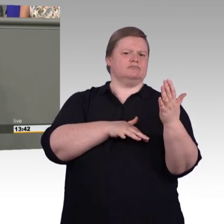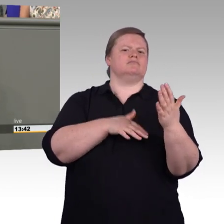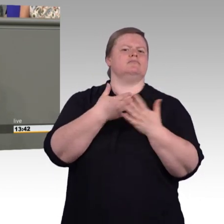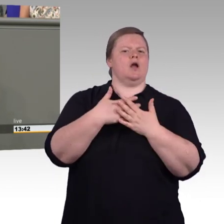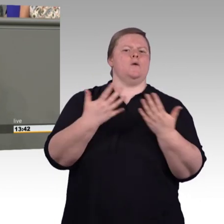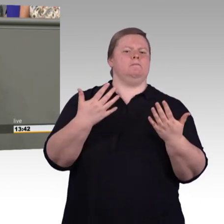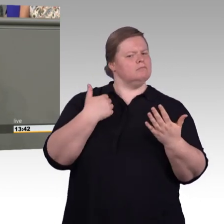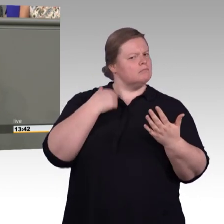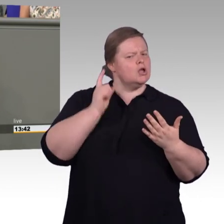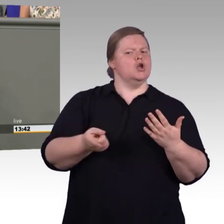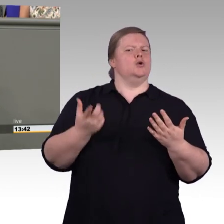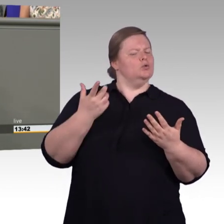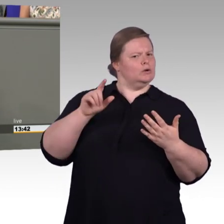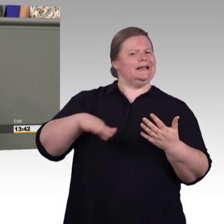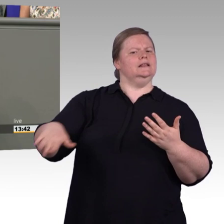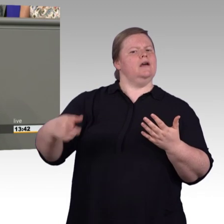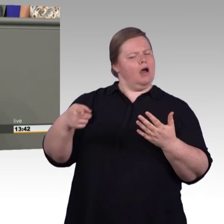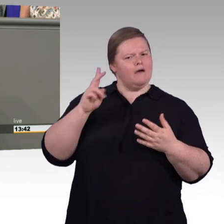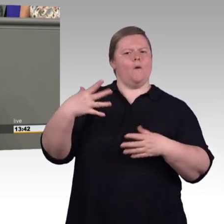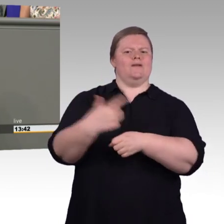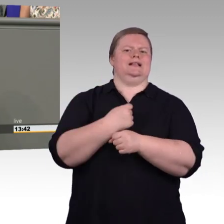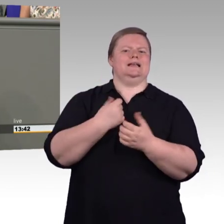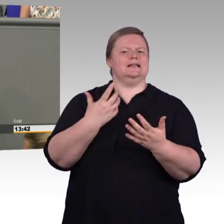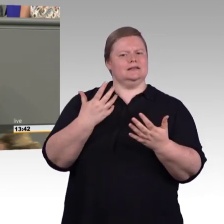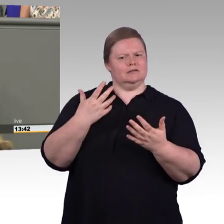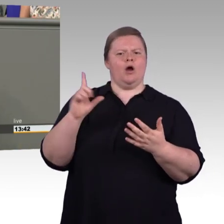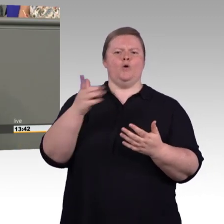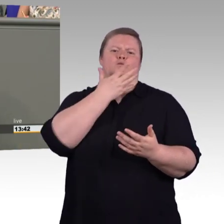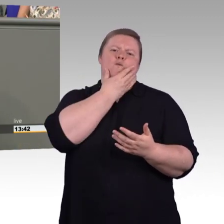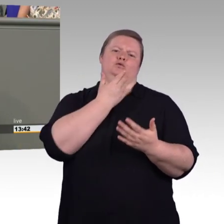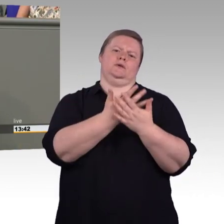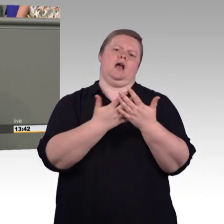ob das, wie manche behaupten, Symbolpolitik ist oder nicht.